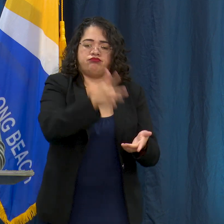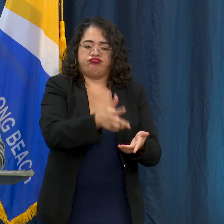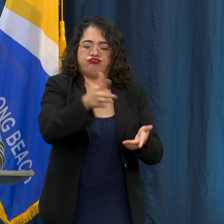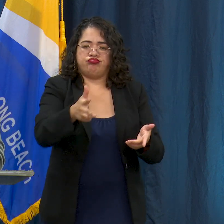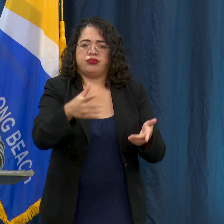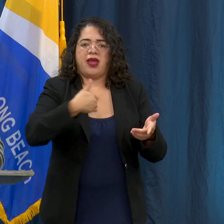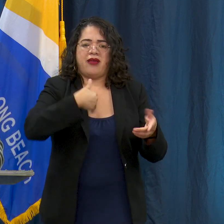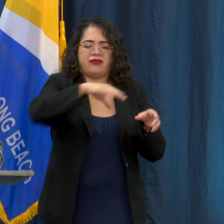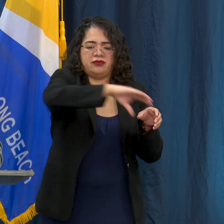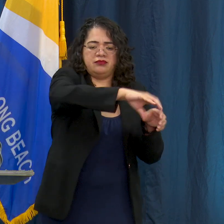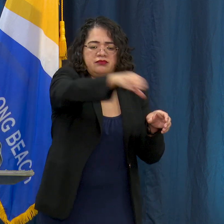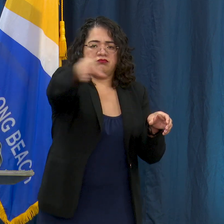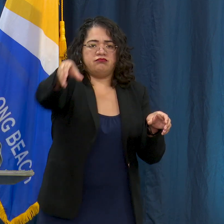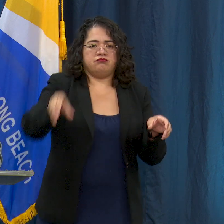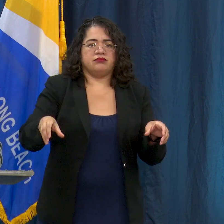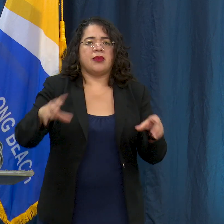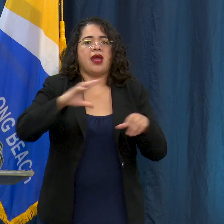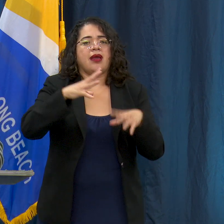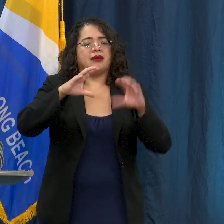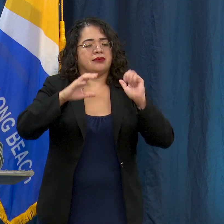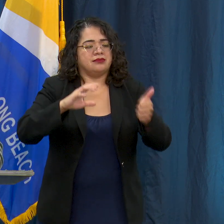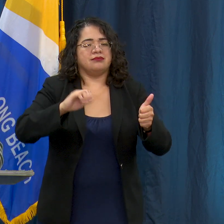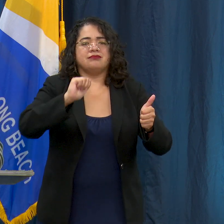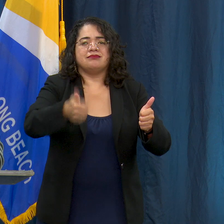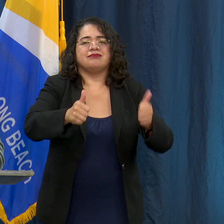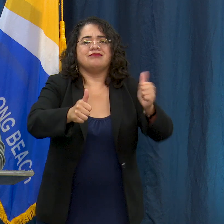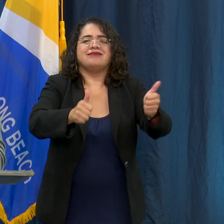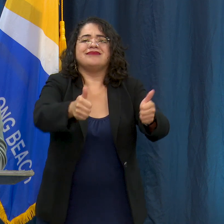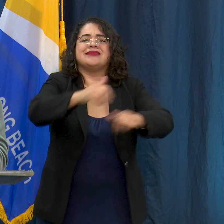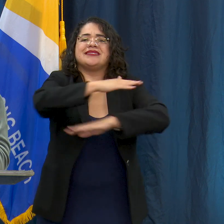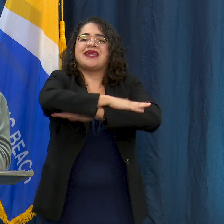'as los aspasius casey an convertido en que es abierta z incluyen las Monjitas